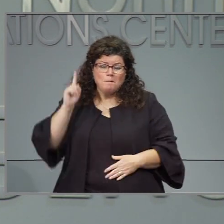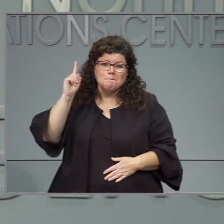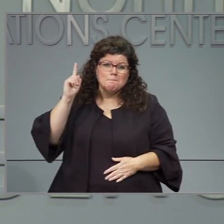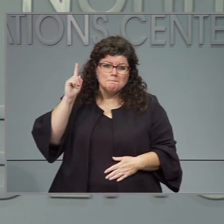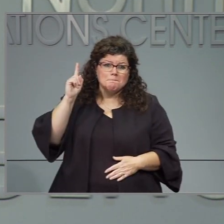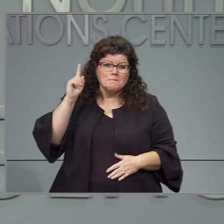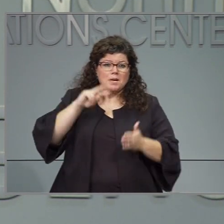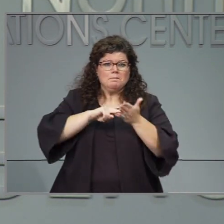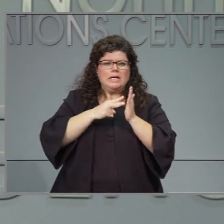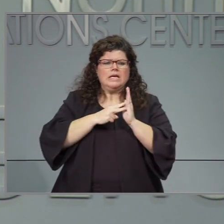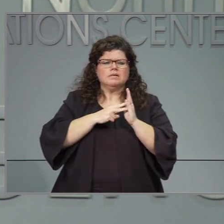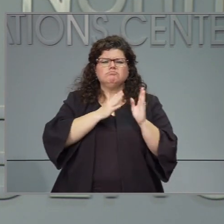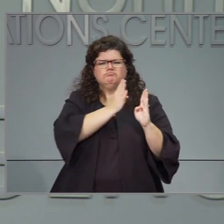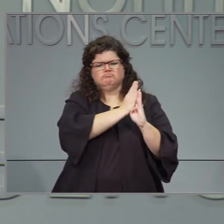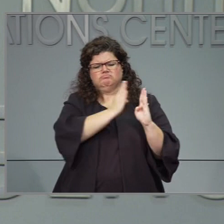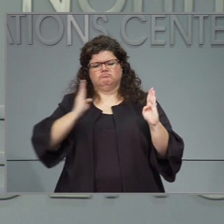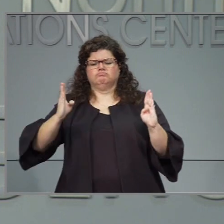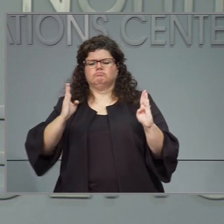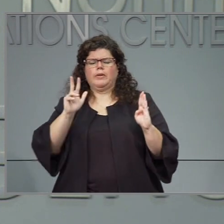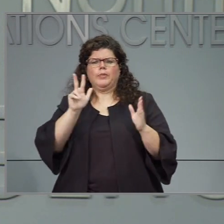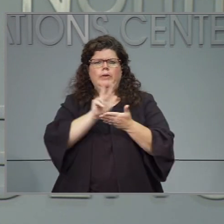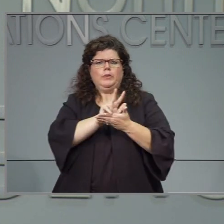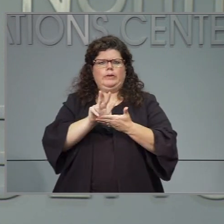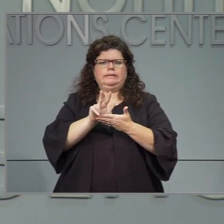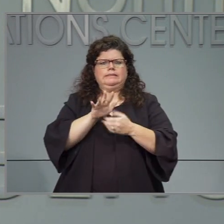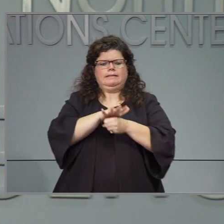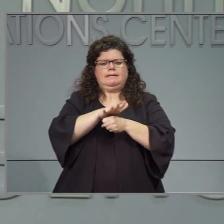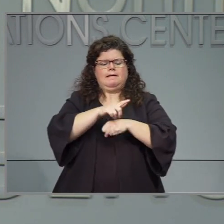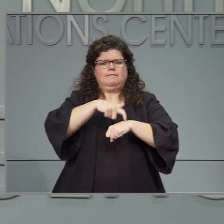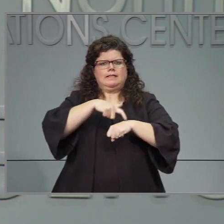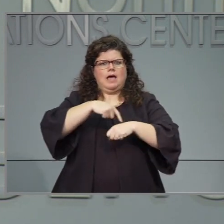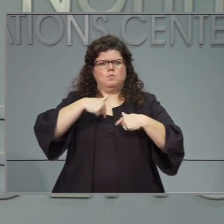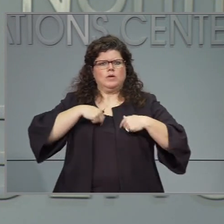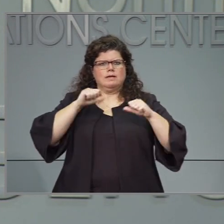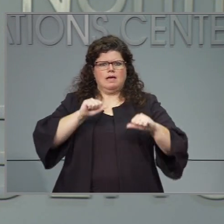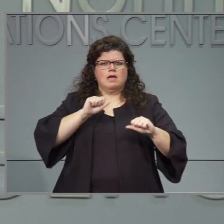que mantenemos esta ventana corta para poder continuar